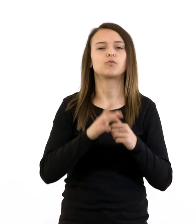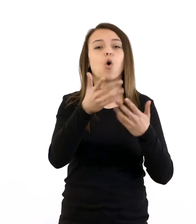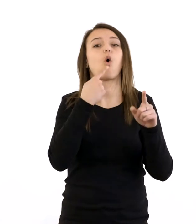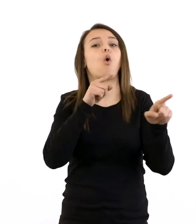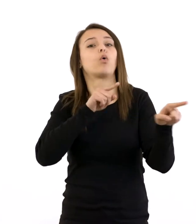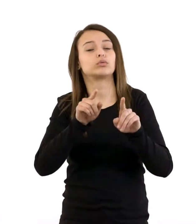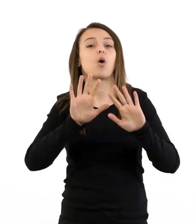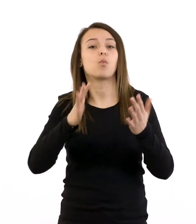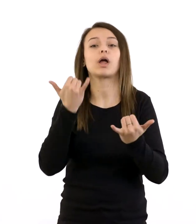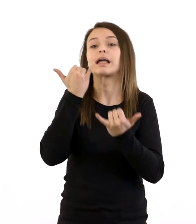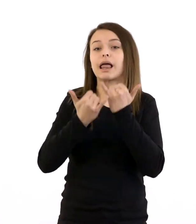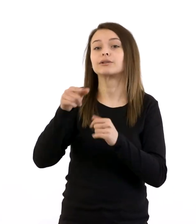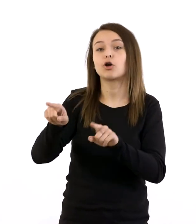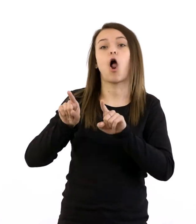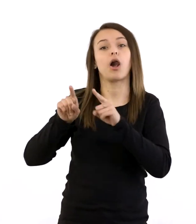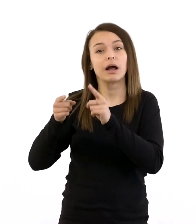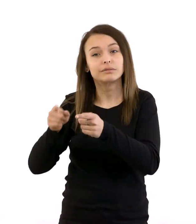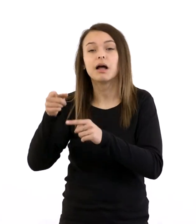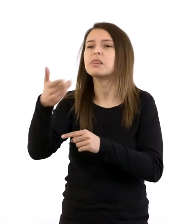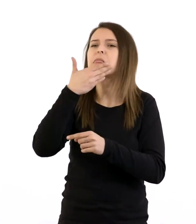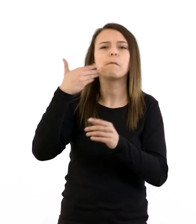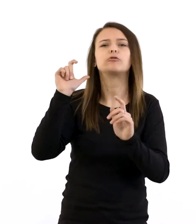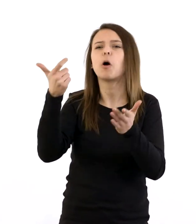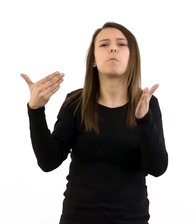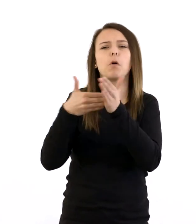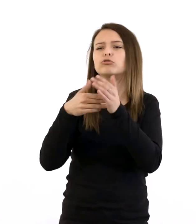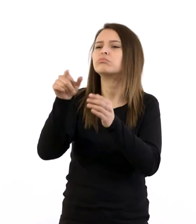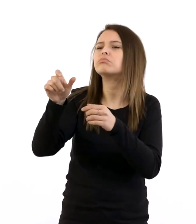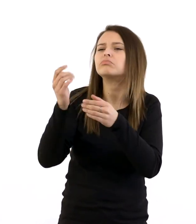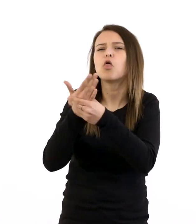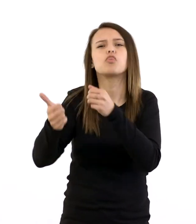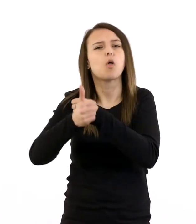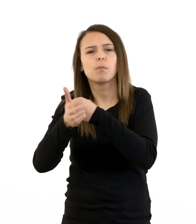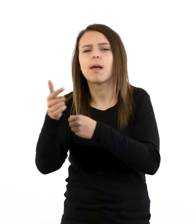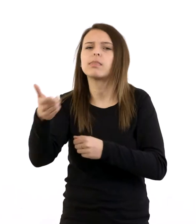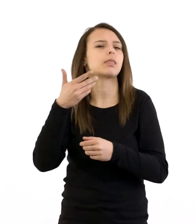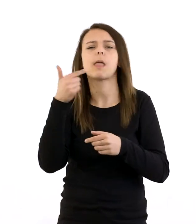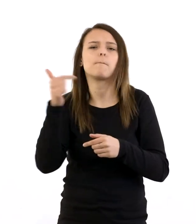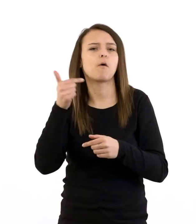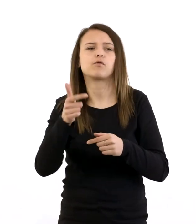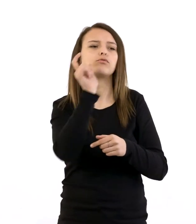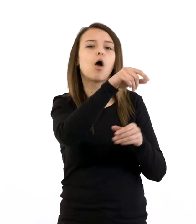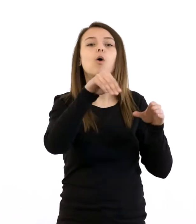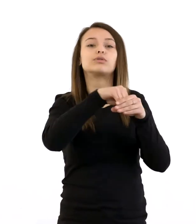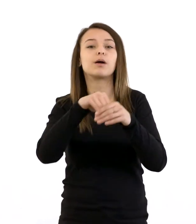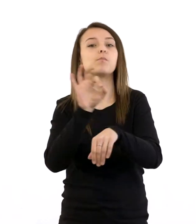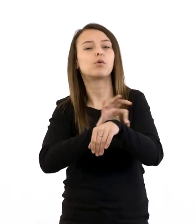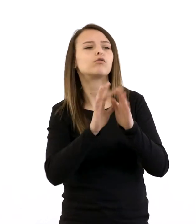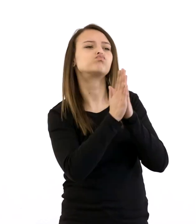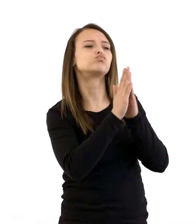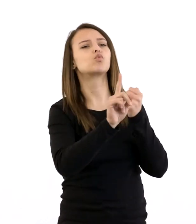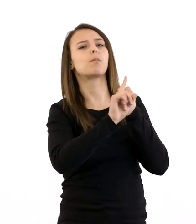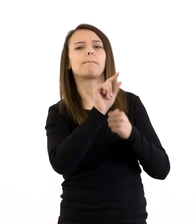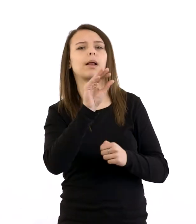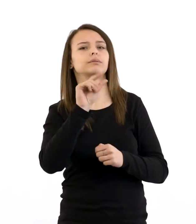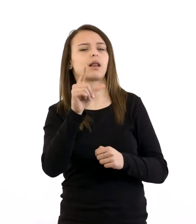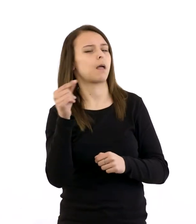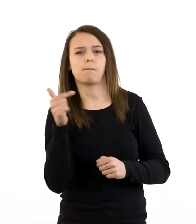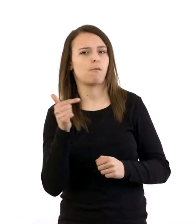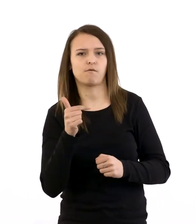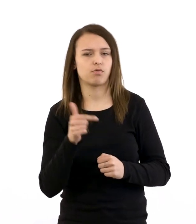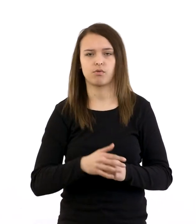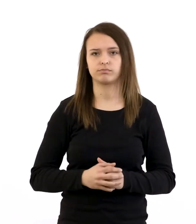Oznacza to, że organizacja nie powinna prosić uczestnika projektu np. o nr PESEL, jeśli nie będzie go wykorzystywać do dokumentacji.